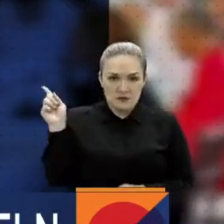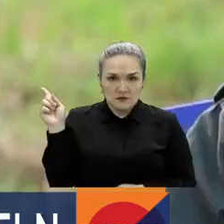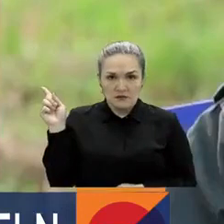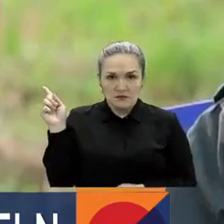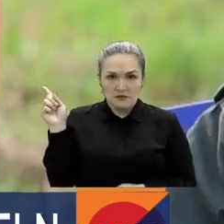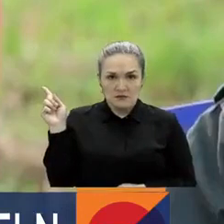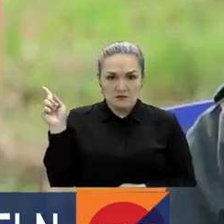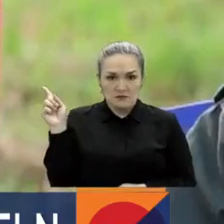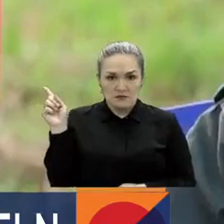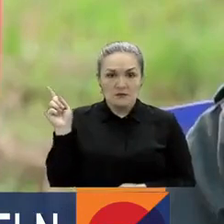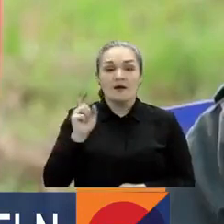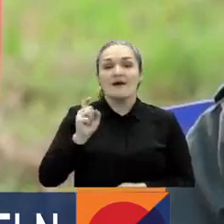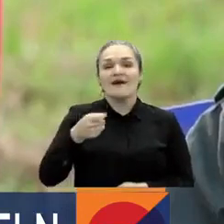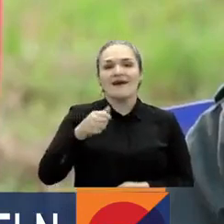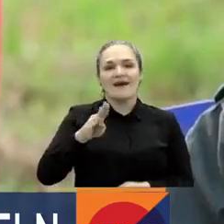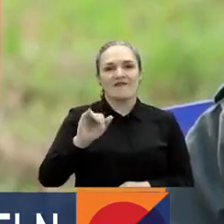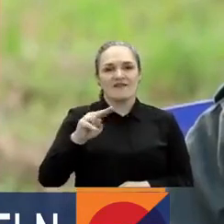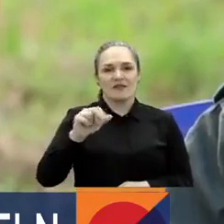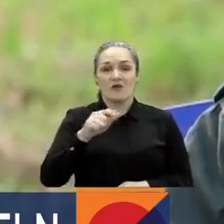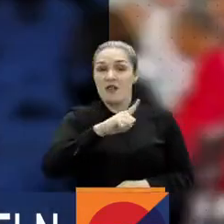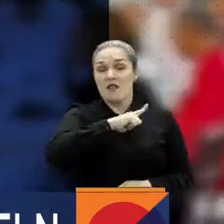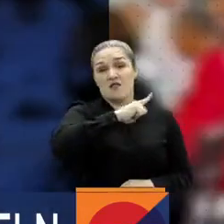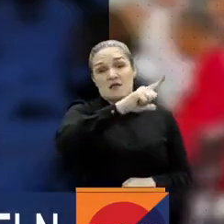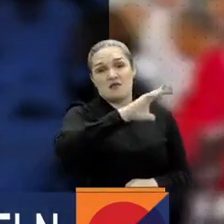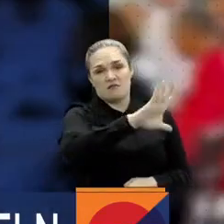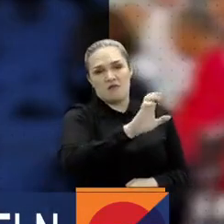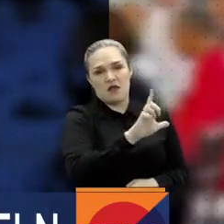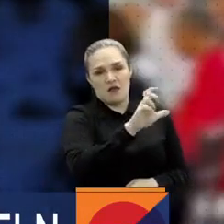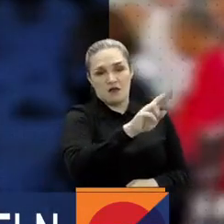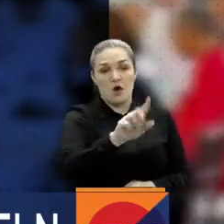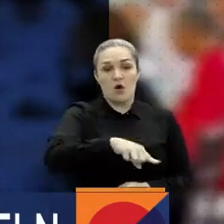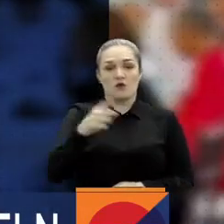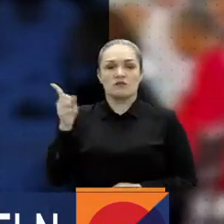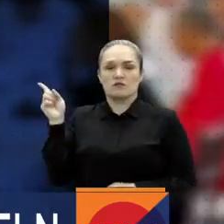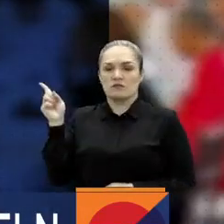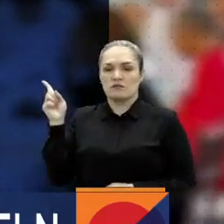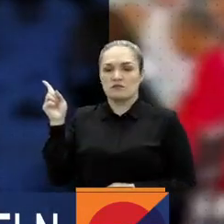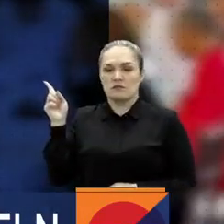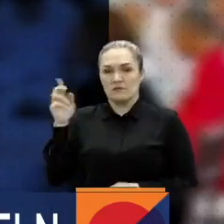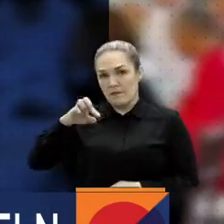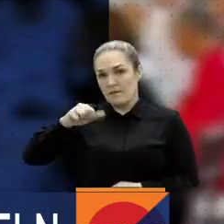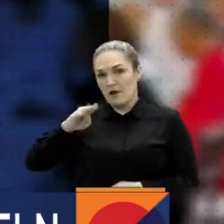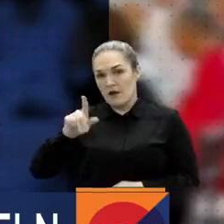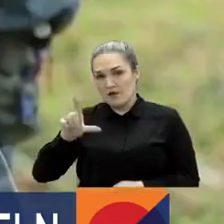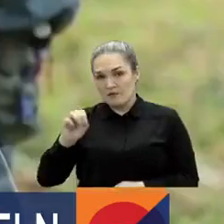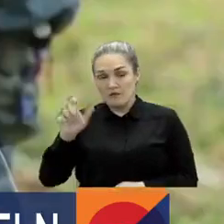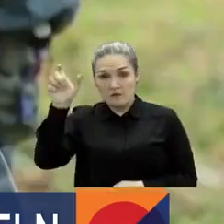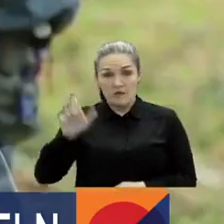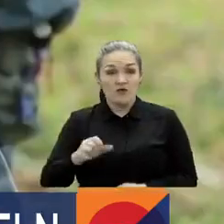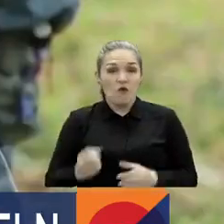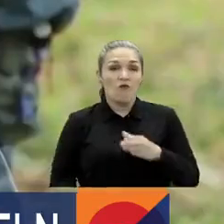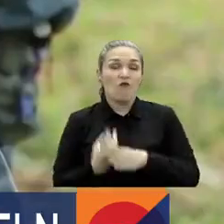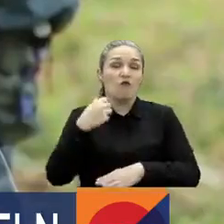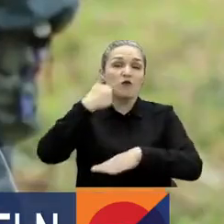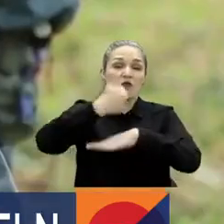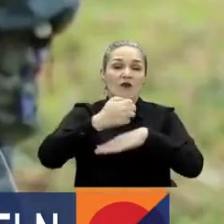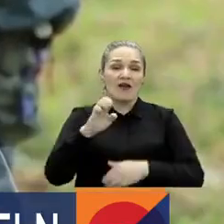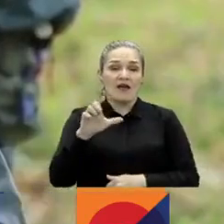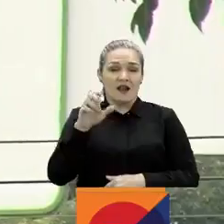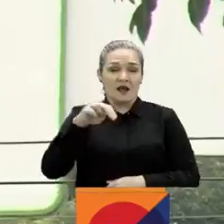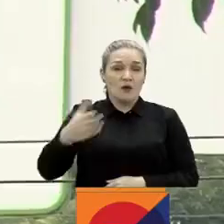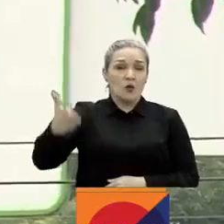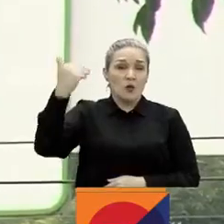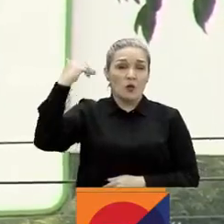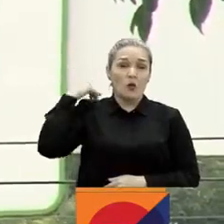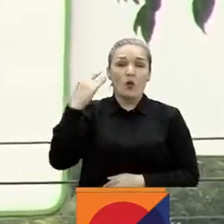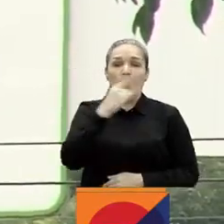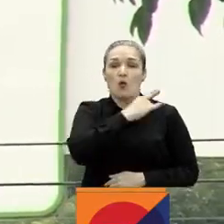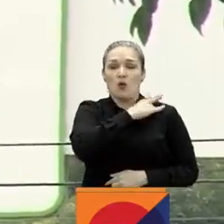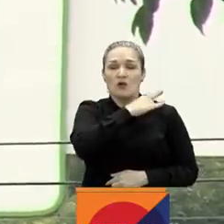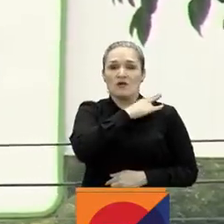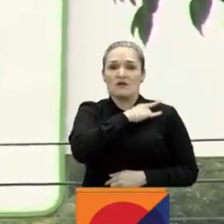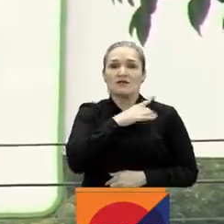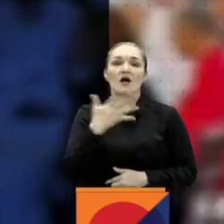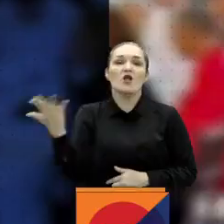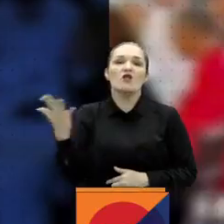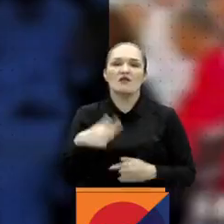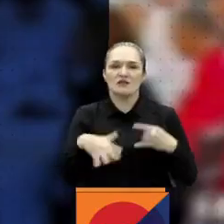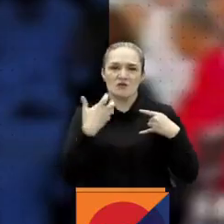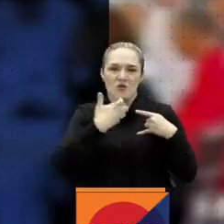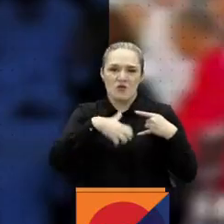DESDE EL ELN EL LíDER NEGOCIADO